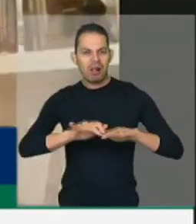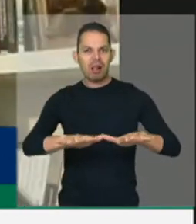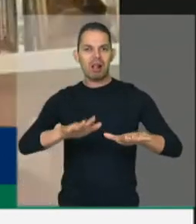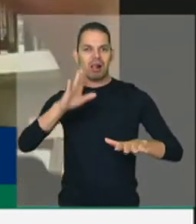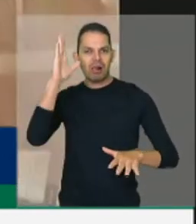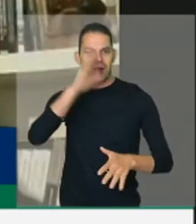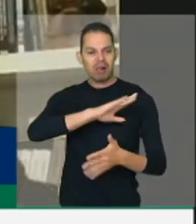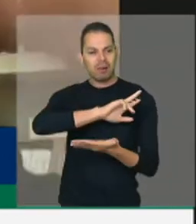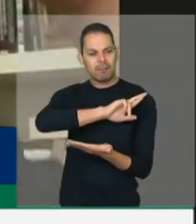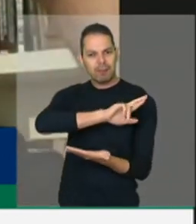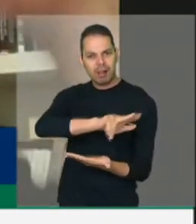PRESIDENTE... DA REPÚBLICA DO NOSSO PAÍS NO DIA MUNDIAL DA